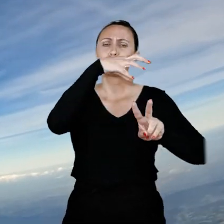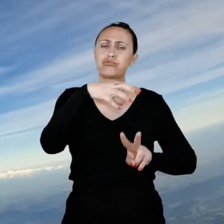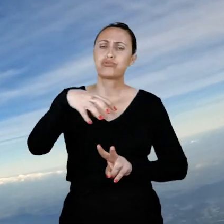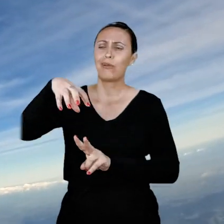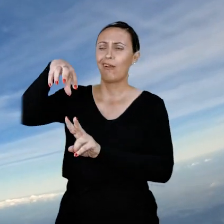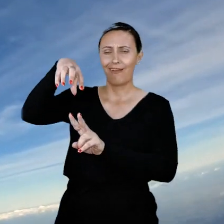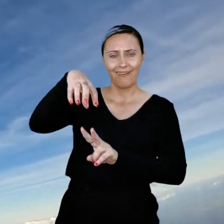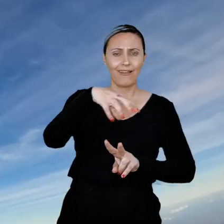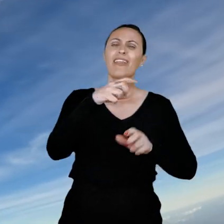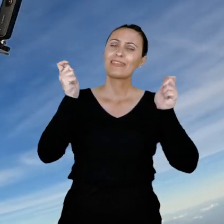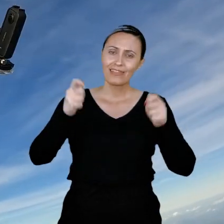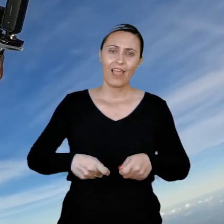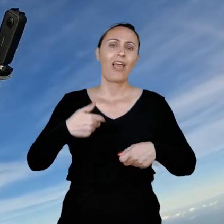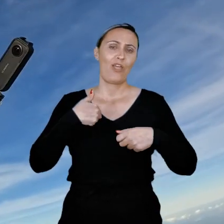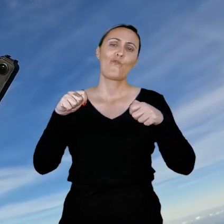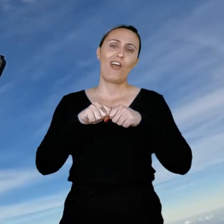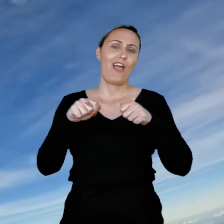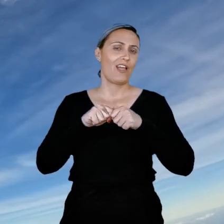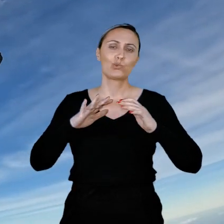Digo para mim mesma como se fosse simples assim.